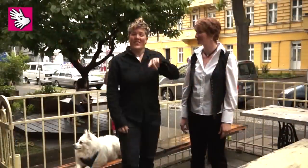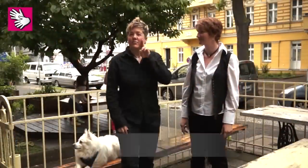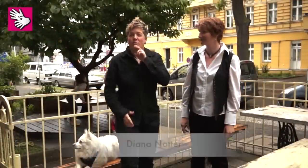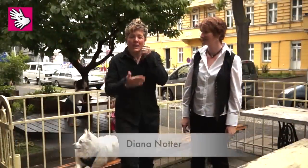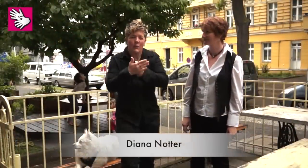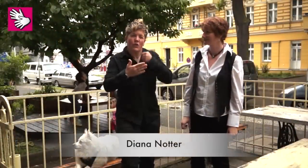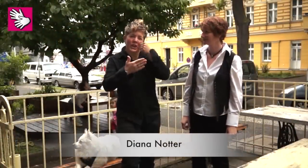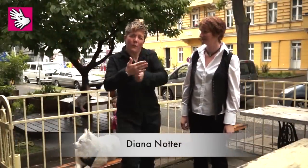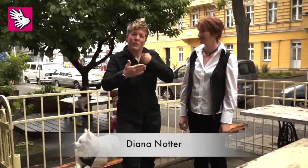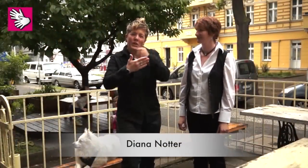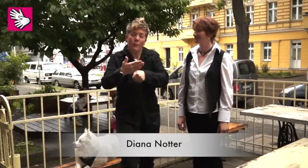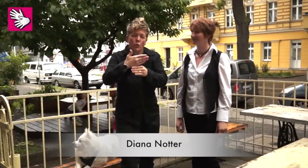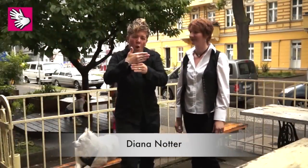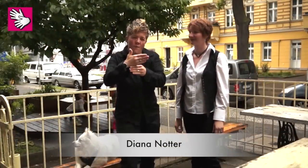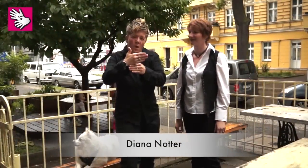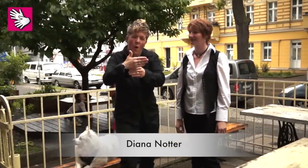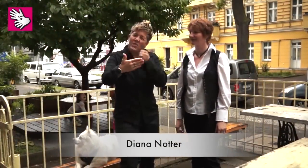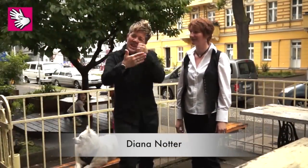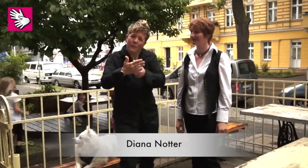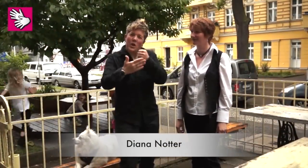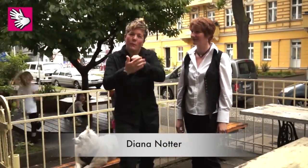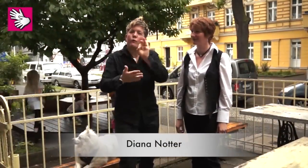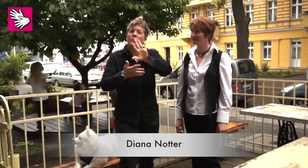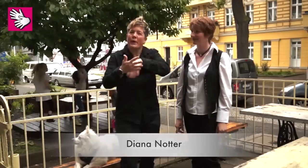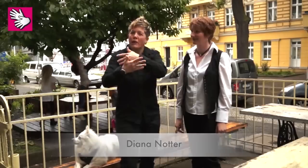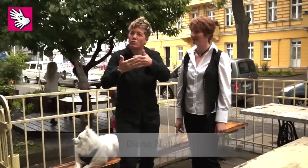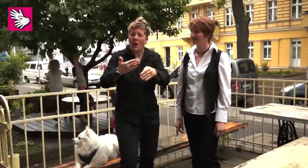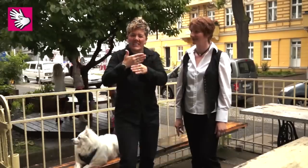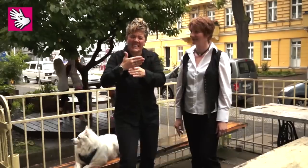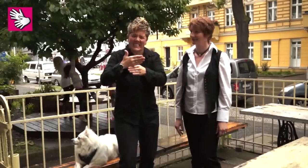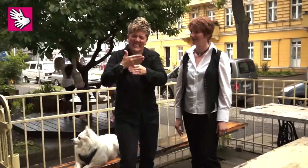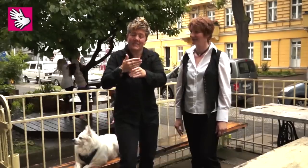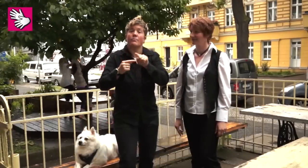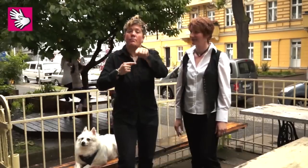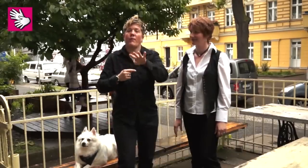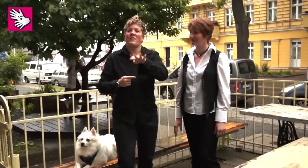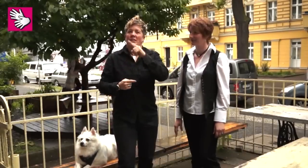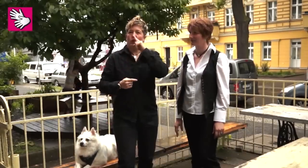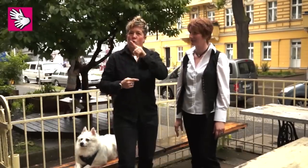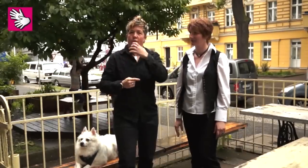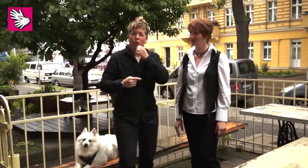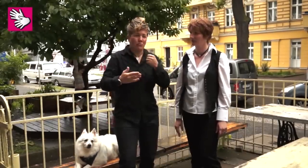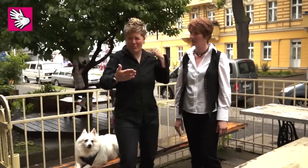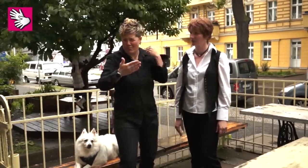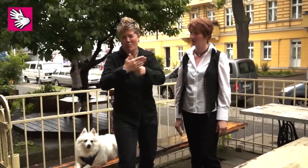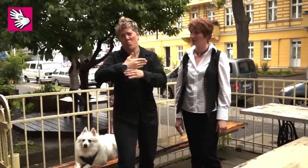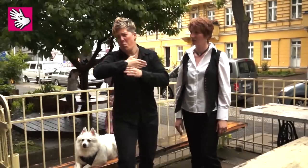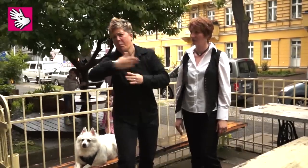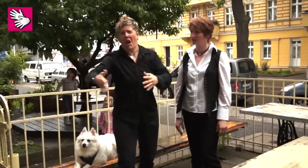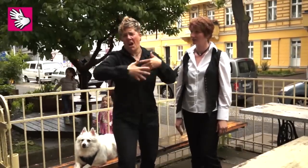Wir Gehörlosen kämpfen gegen Barrieren und kämpfen dafür, verschlossene Türen endlich aufzustoßen. Das wollen wir mit der Demo am 14. Juni erreichen!